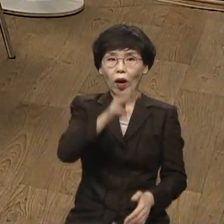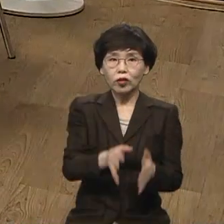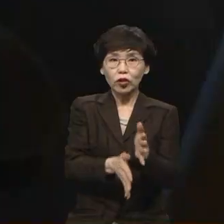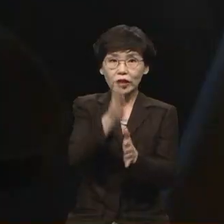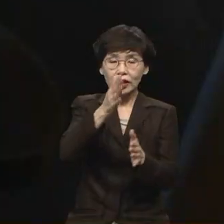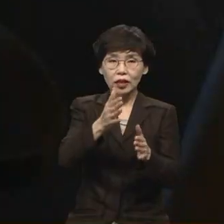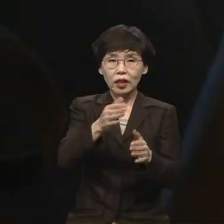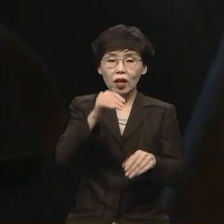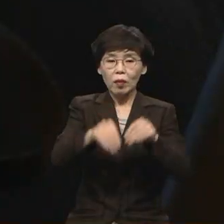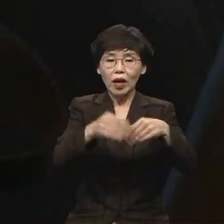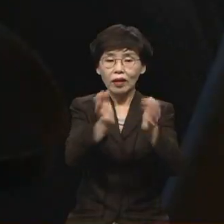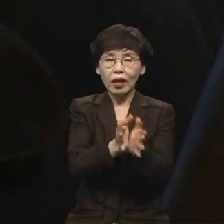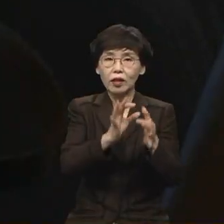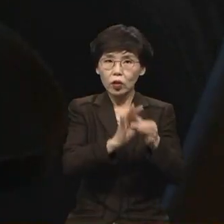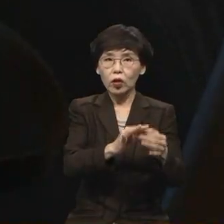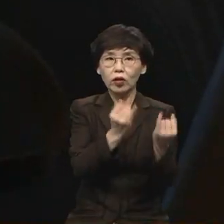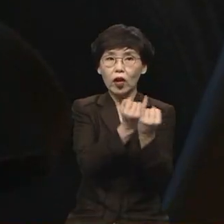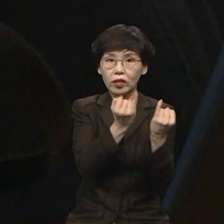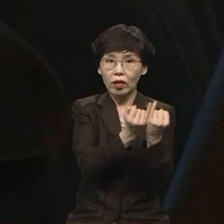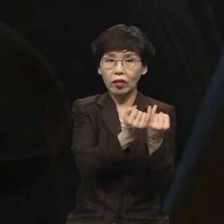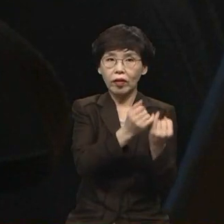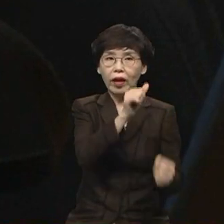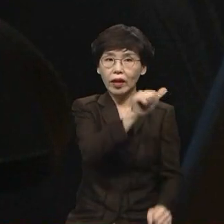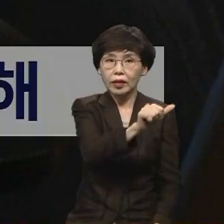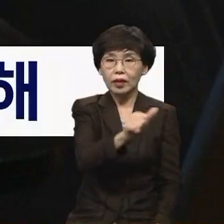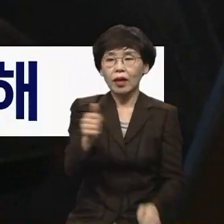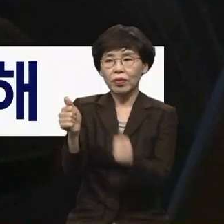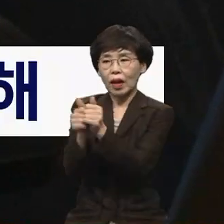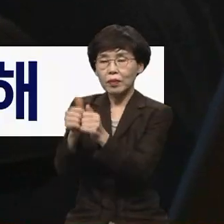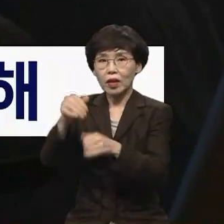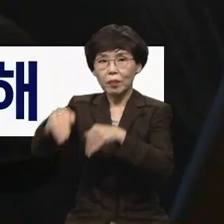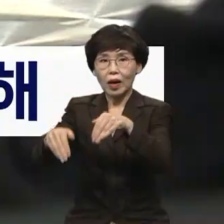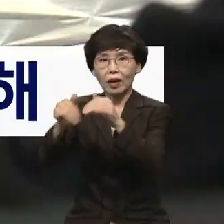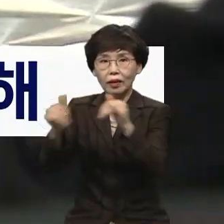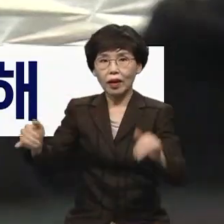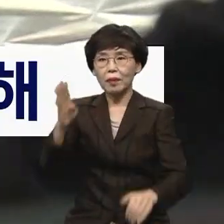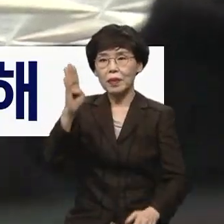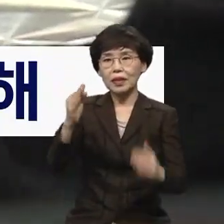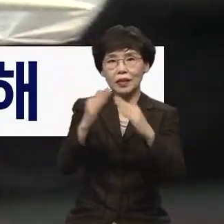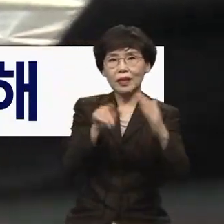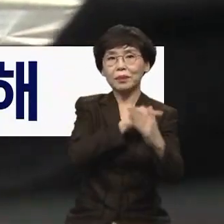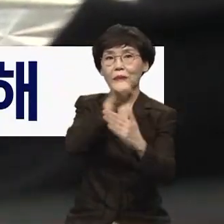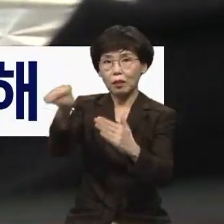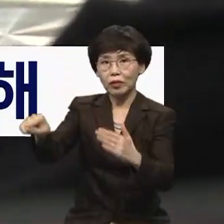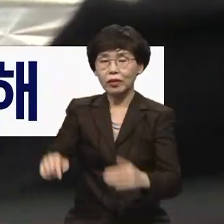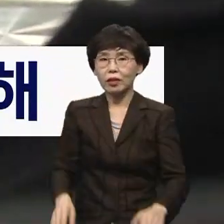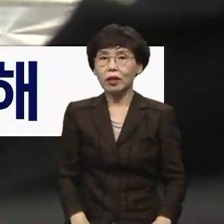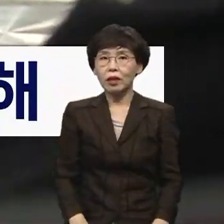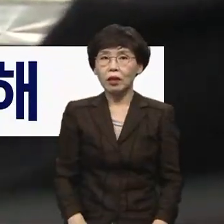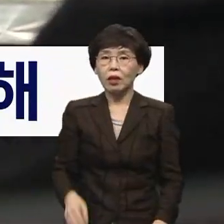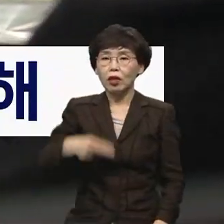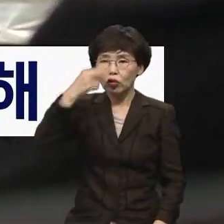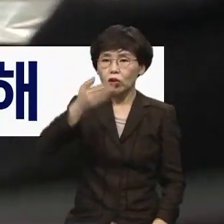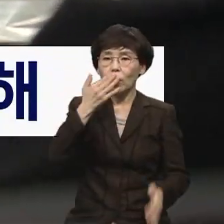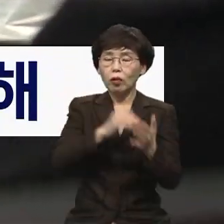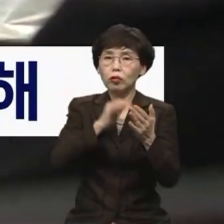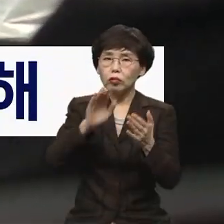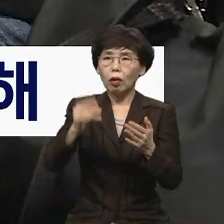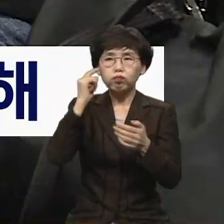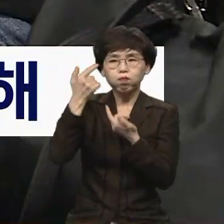여성 단원 A 씨는 남성 단원인 B 씨의 집을 방문했습니다. 술을 마신 뒤 의견 차이로 말다툼이